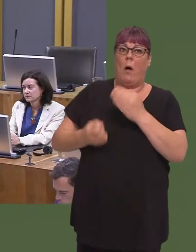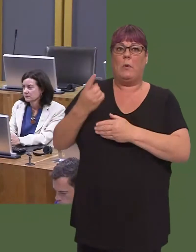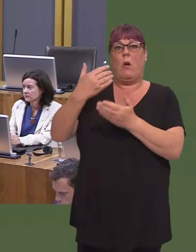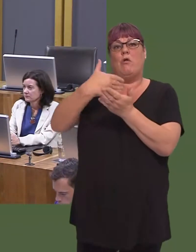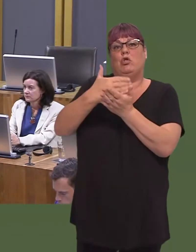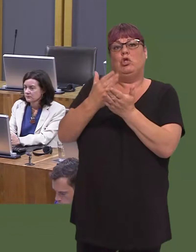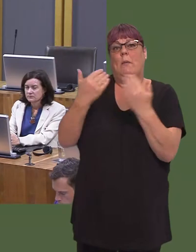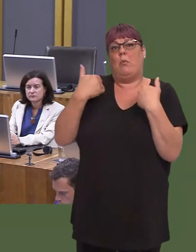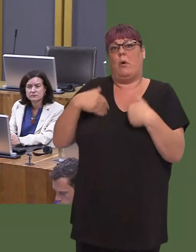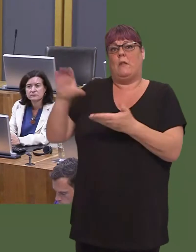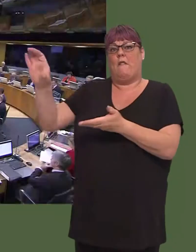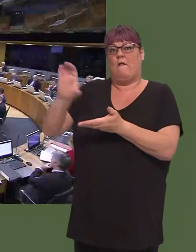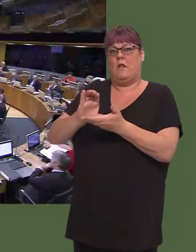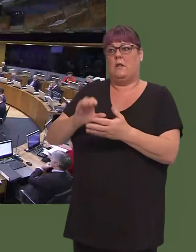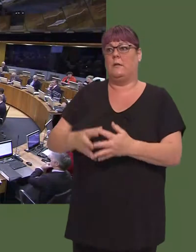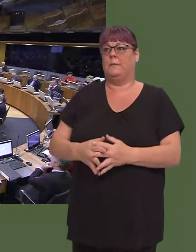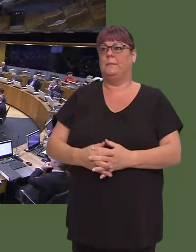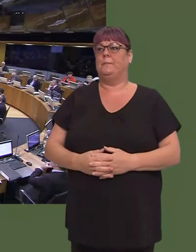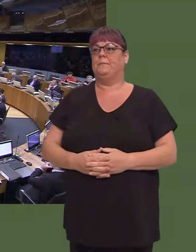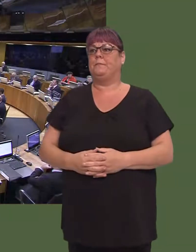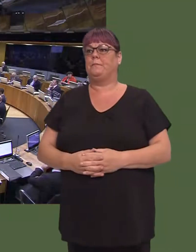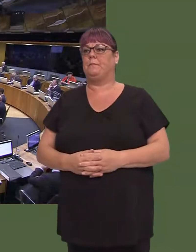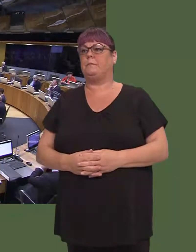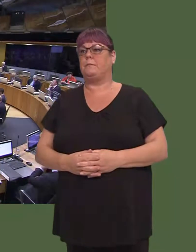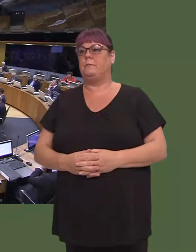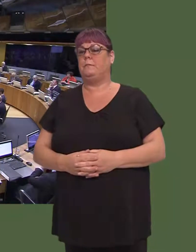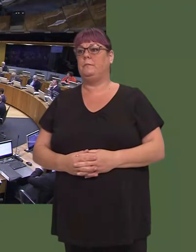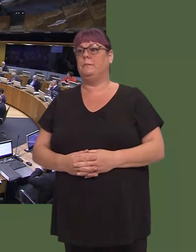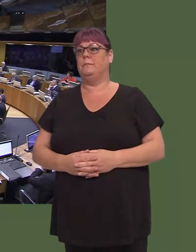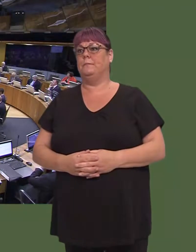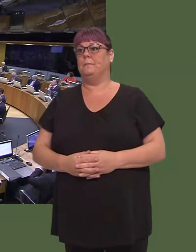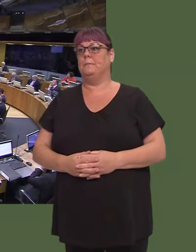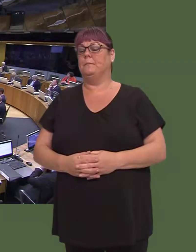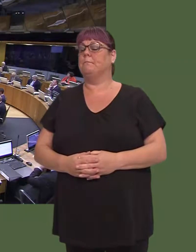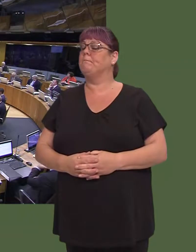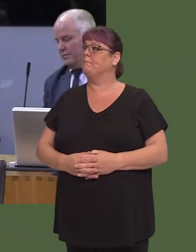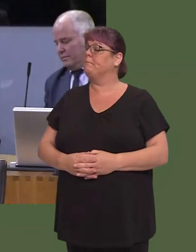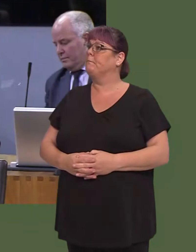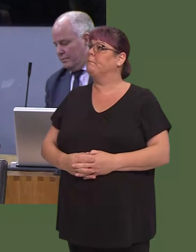sy'n gallu cynnig y fath o addysg y byddem ni'n moyn ei gweld. Ar hyn o bryd, beth sy'n